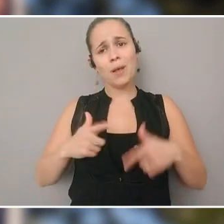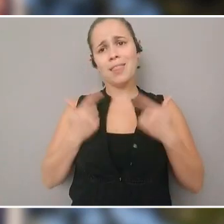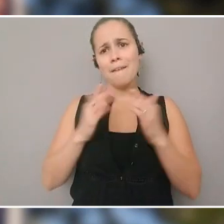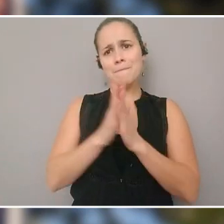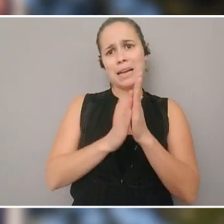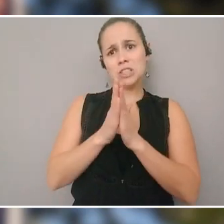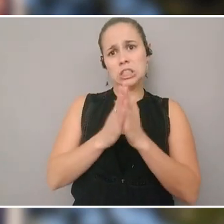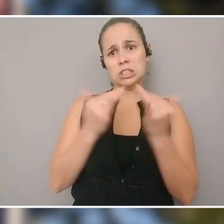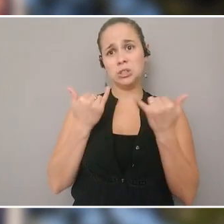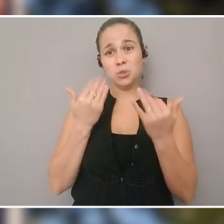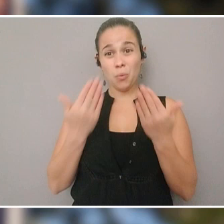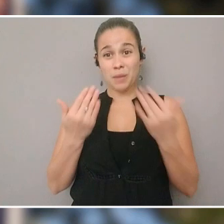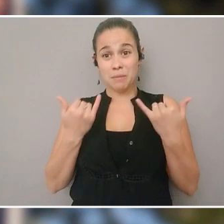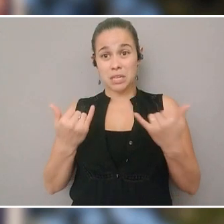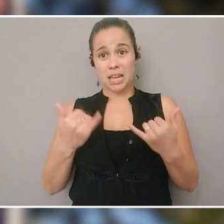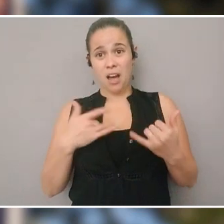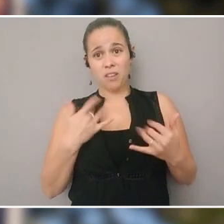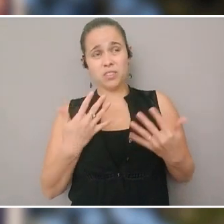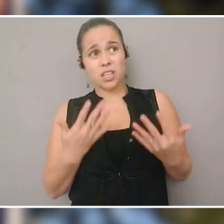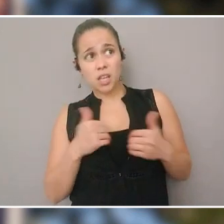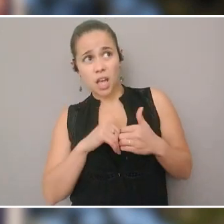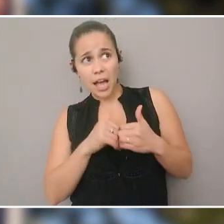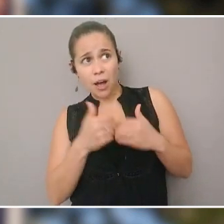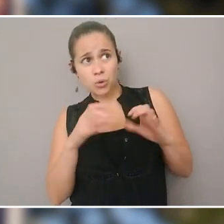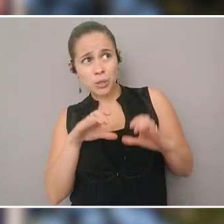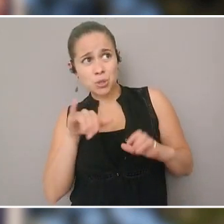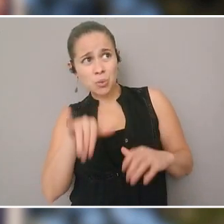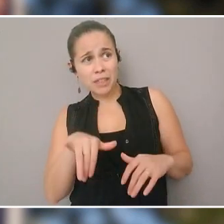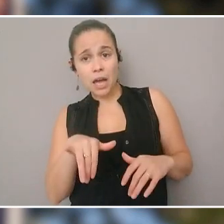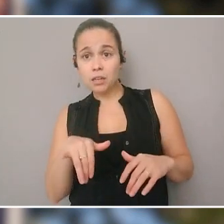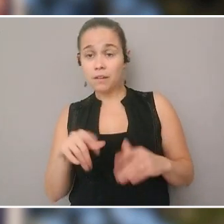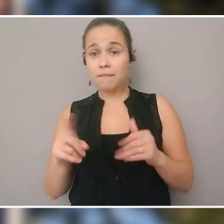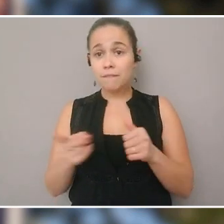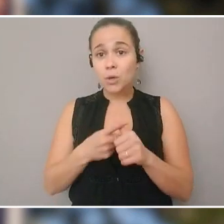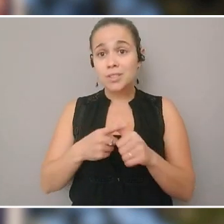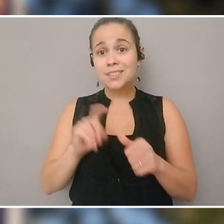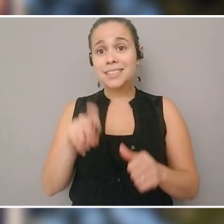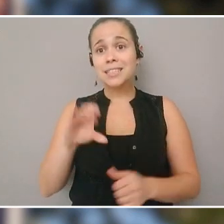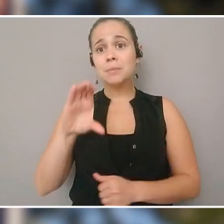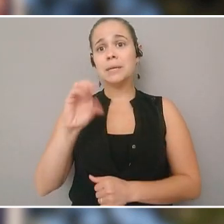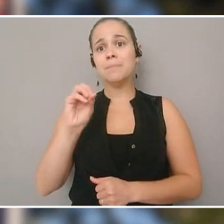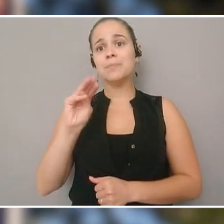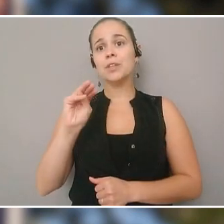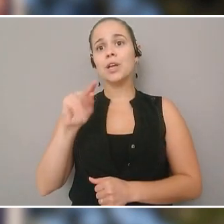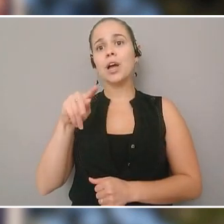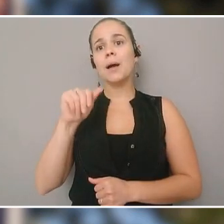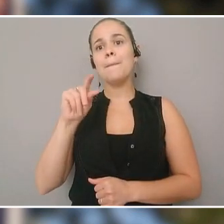hago esto? Siendo compasivo, comenzando